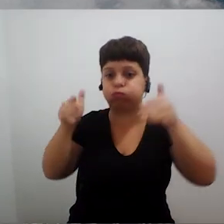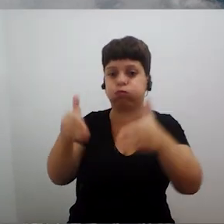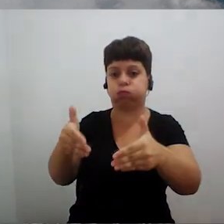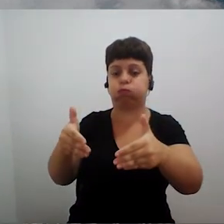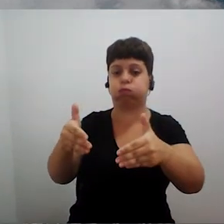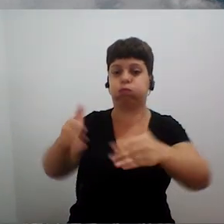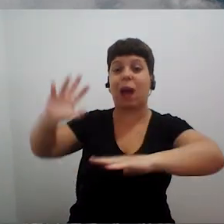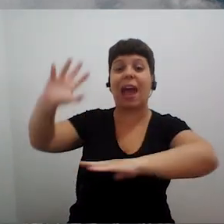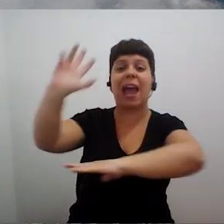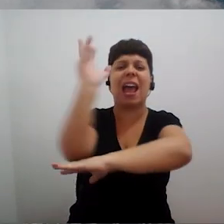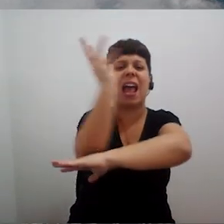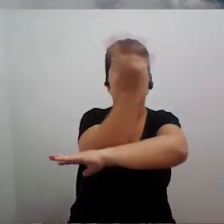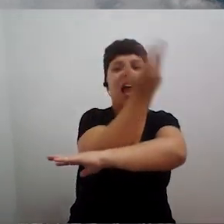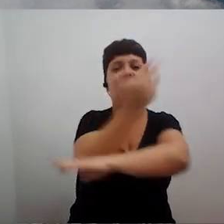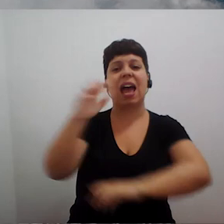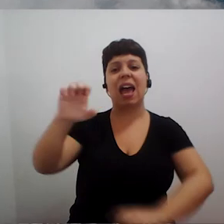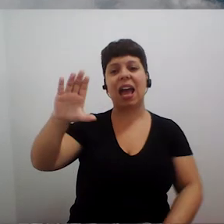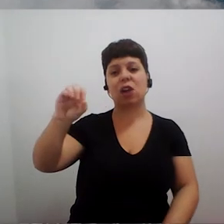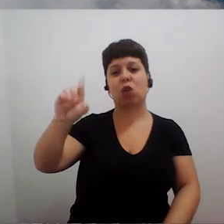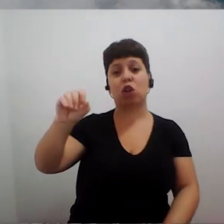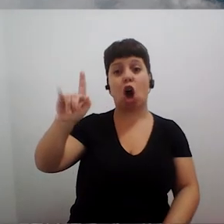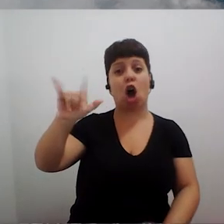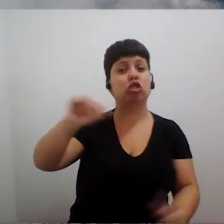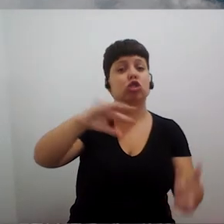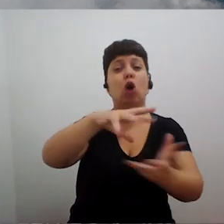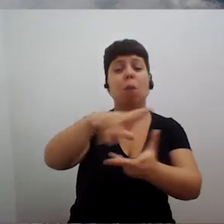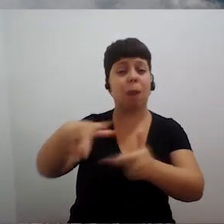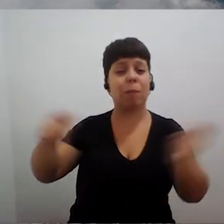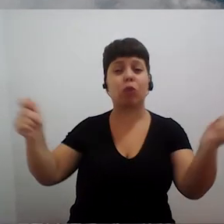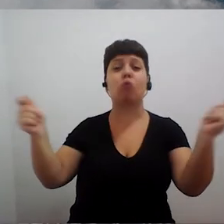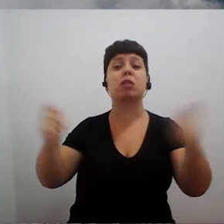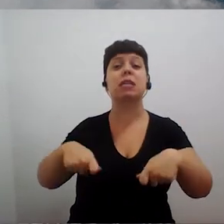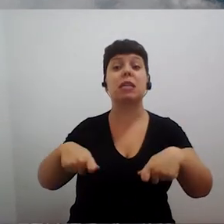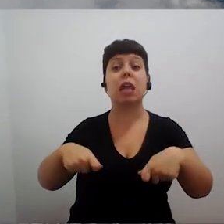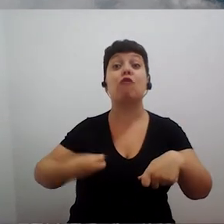uma conversão ecológica global que possibilite mudanças profundas no estilo de vida